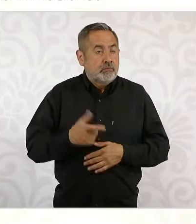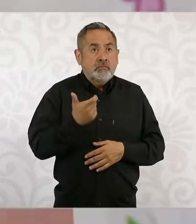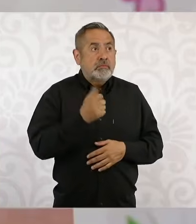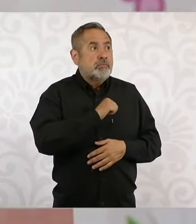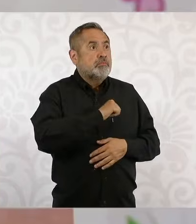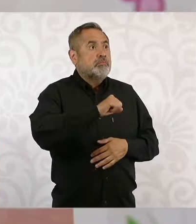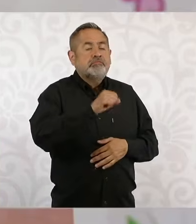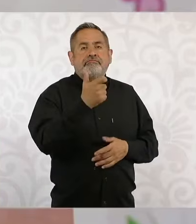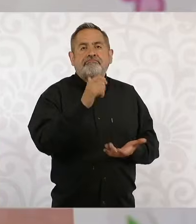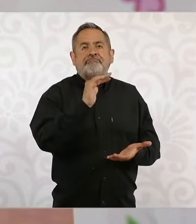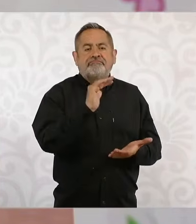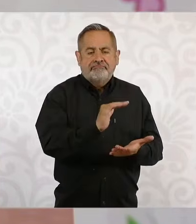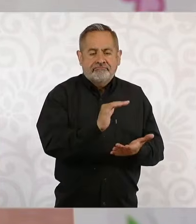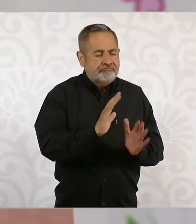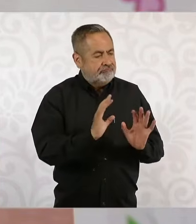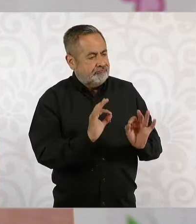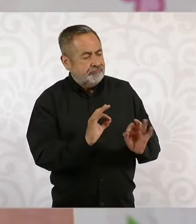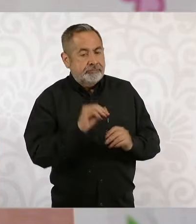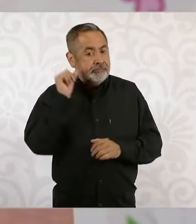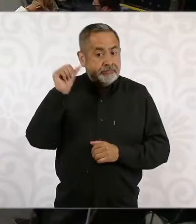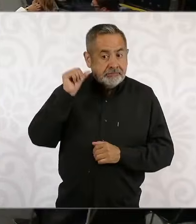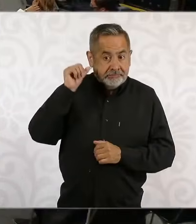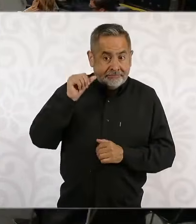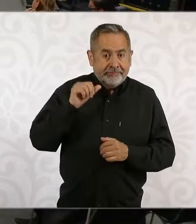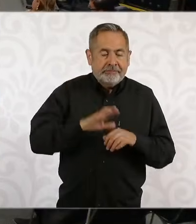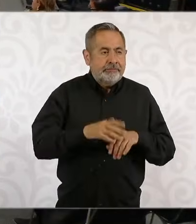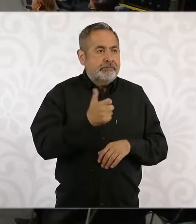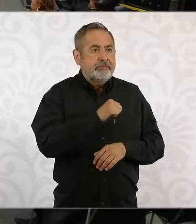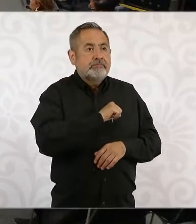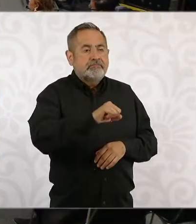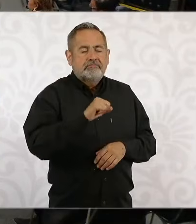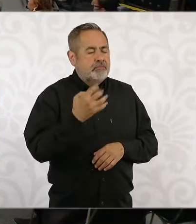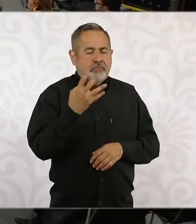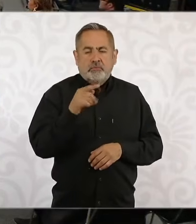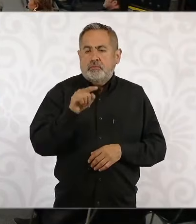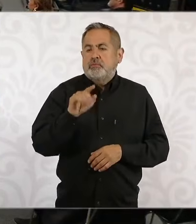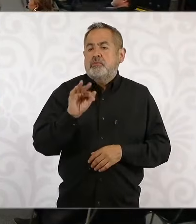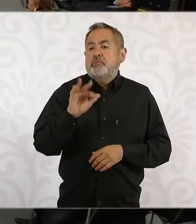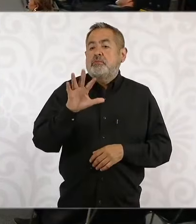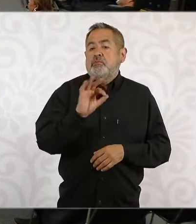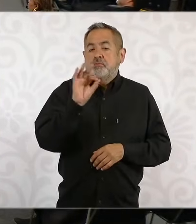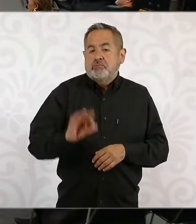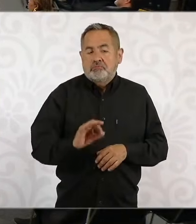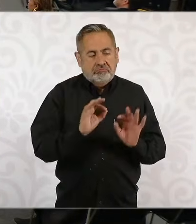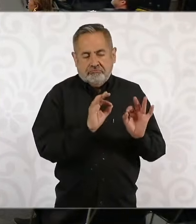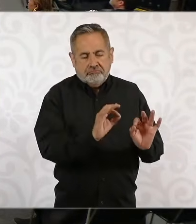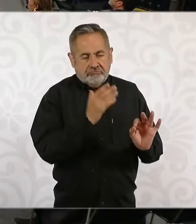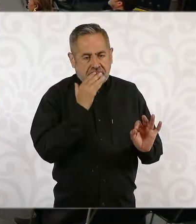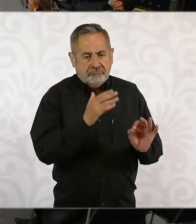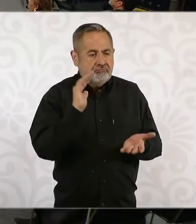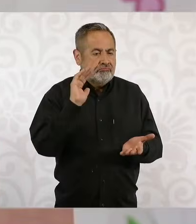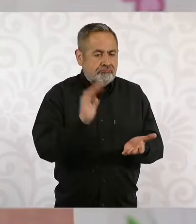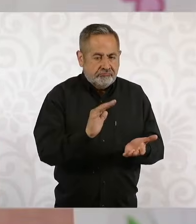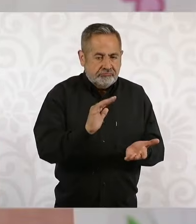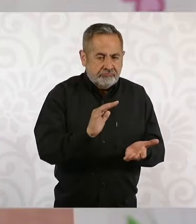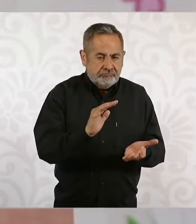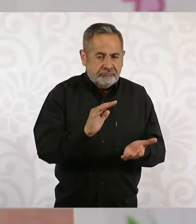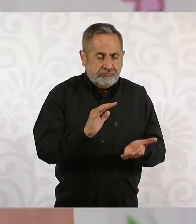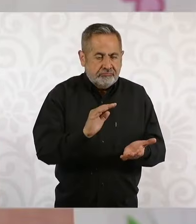mencionamos ayer. En abril la inflación registró 4.5%, lo que representa una reducción tras 3 meses